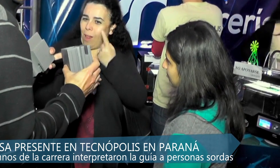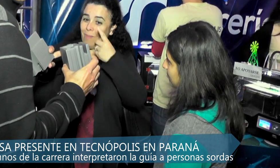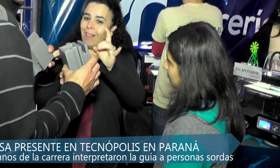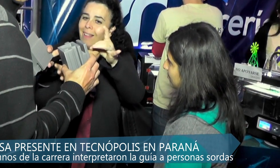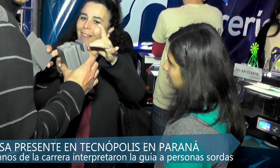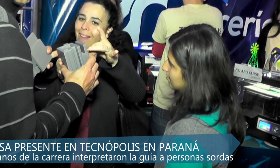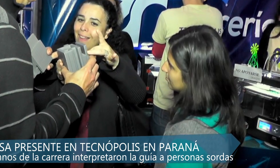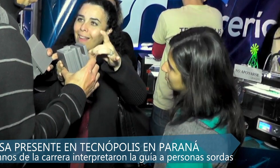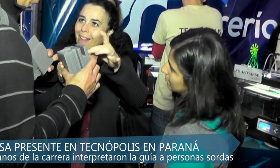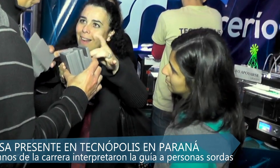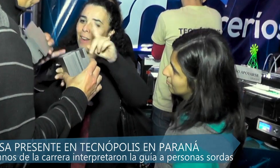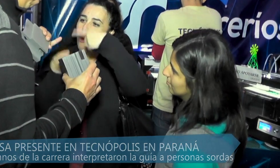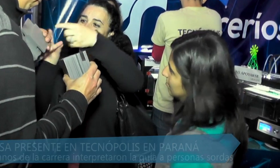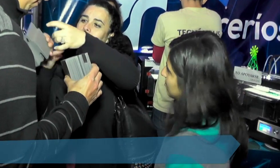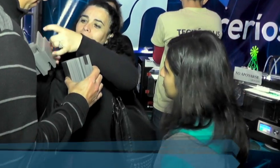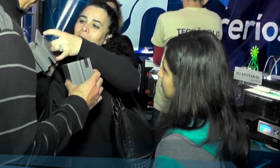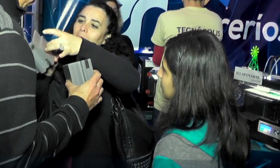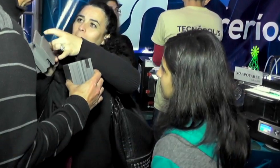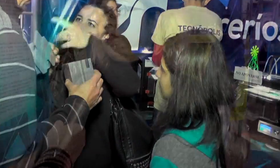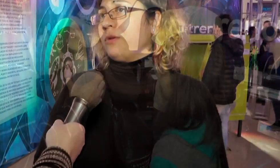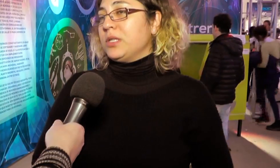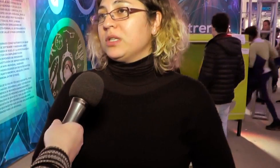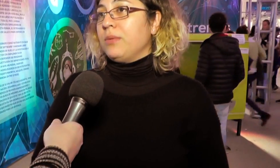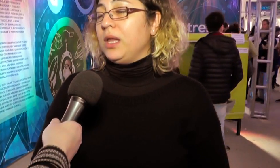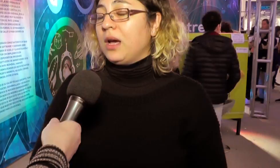y se van contentos de que pudieron aprovechar toda la información que se brinda acá.